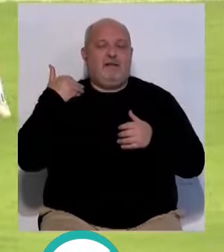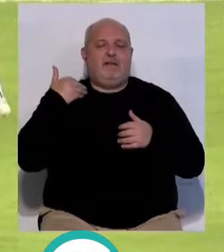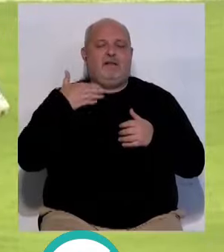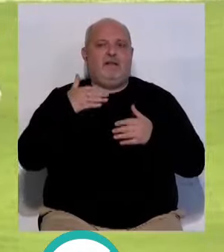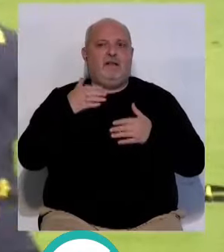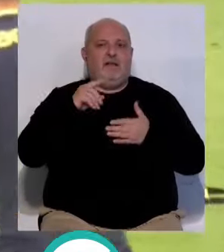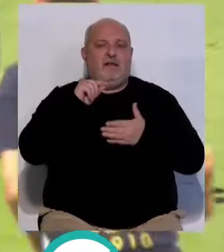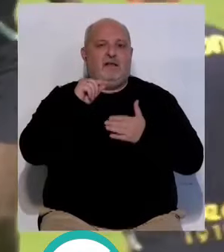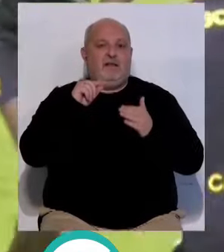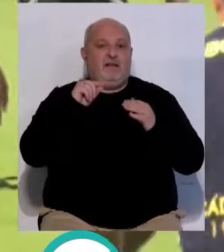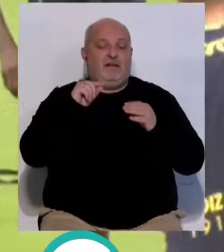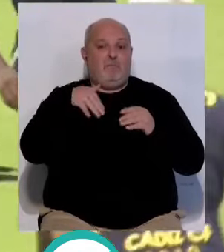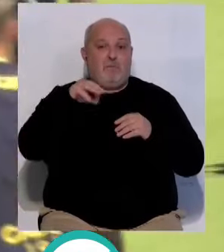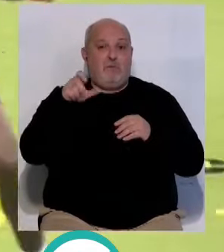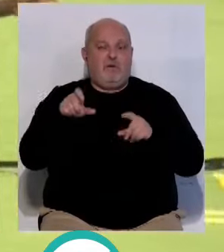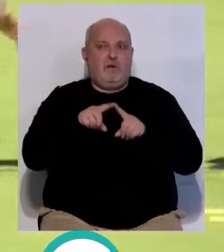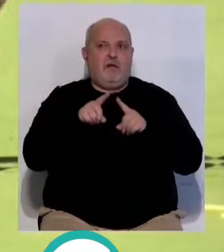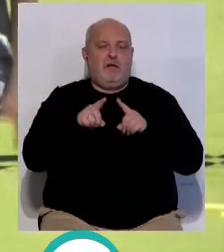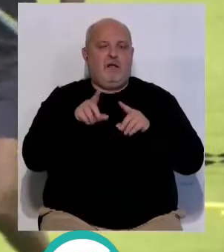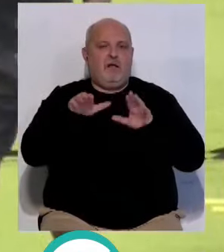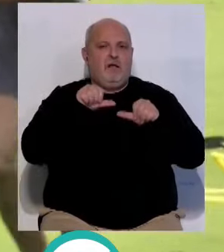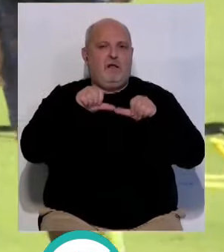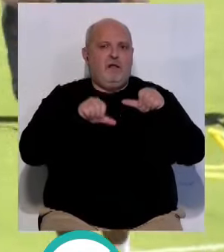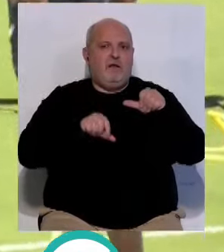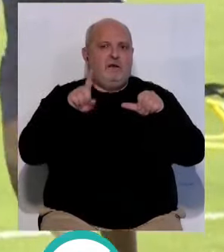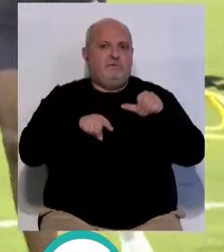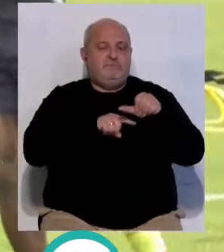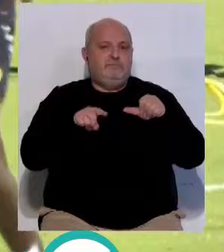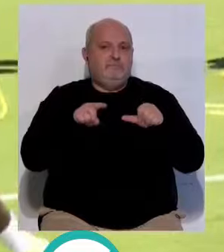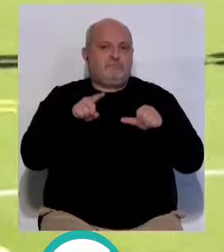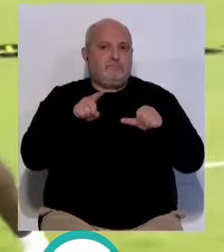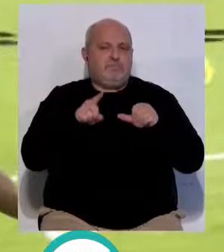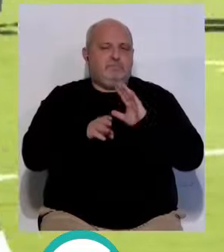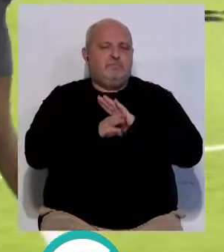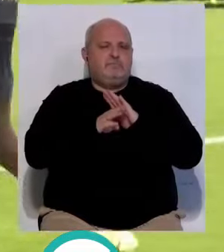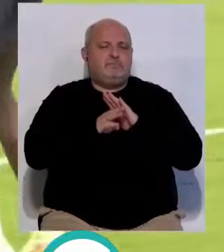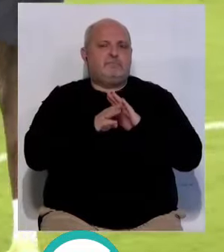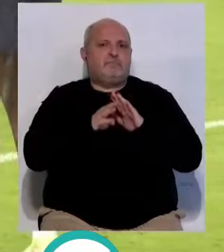ese mercado y momo iba a esa convocatoria sin saber al término del partido si se quedaba o se